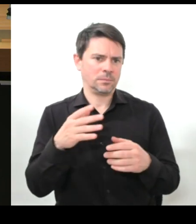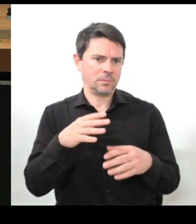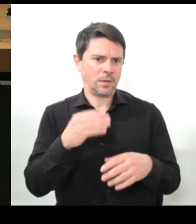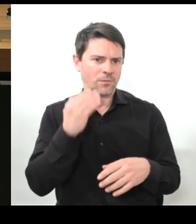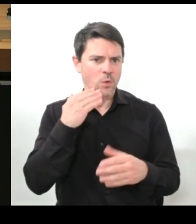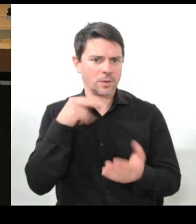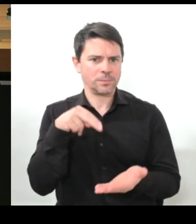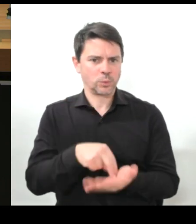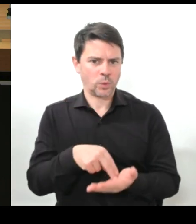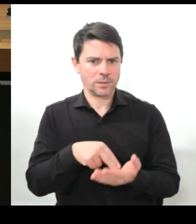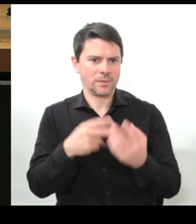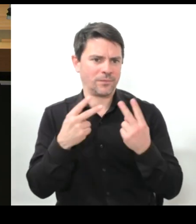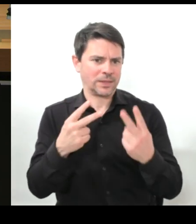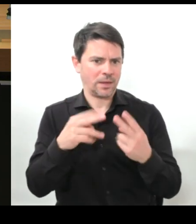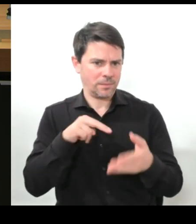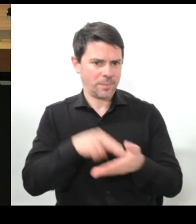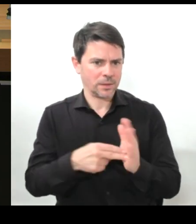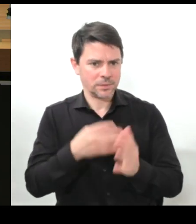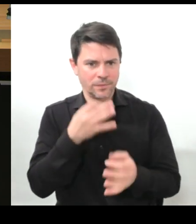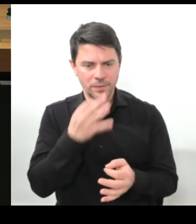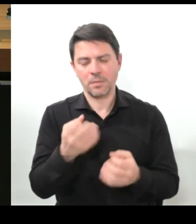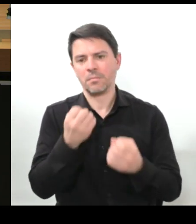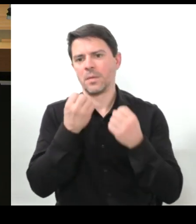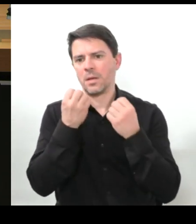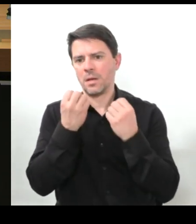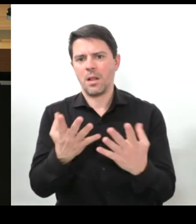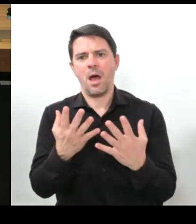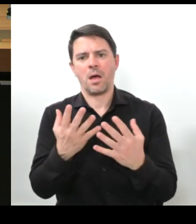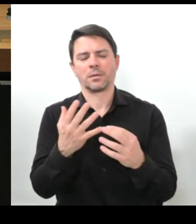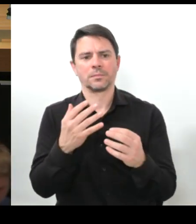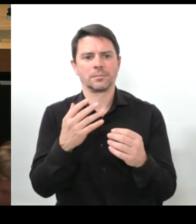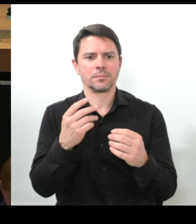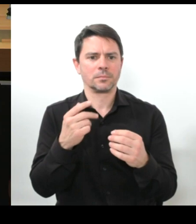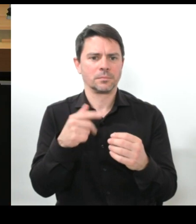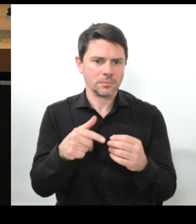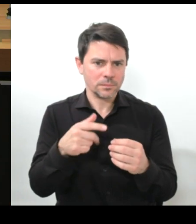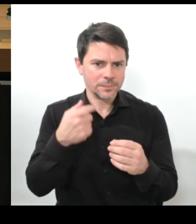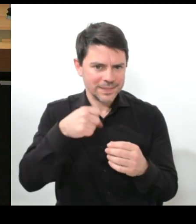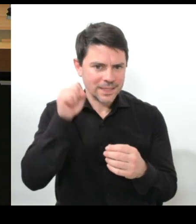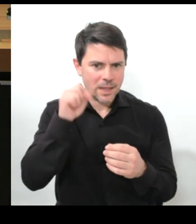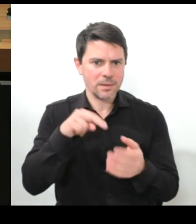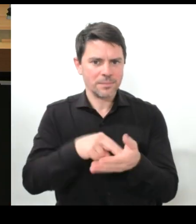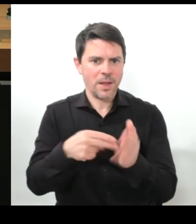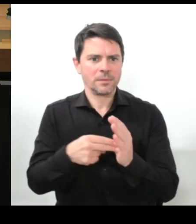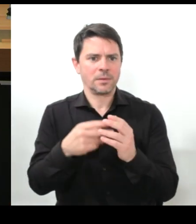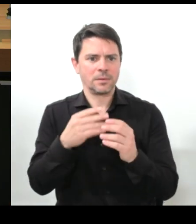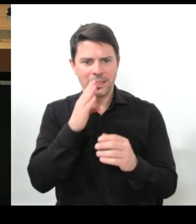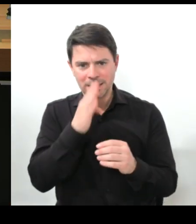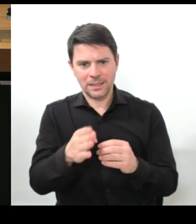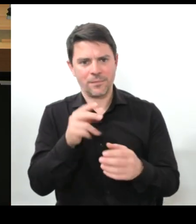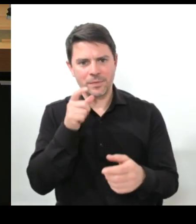was vor Ort eigentlich los ist. Und auch dass wir heute diese Wohnungsversorgungsgesetz beschließen, ist im Grunde genommen ihr Verdienst. Ein Ergebnis eines jahrelangen Kampfes,